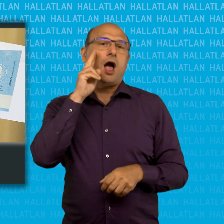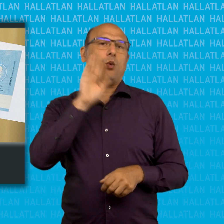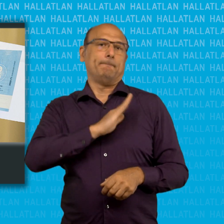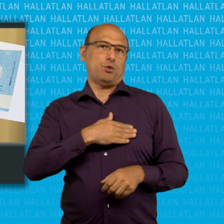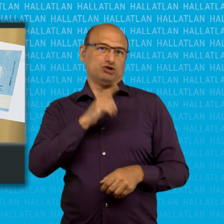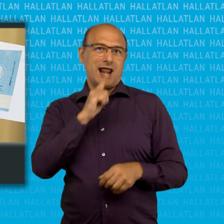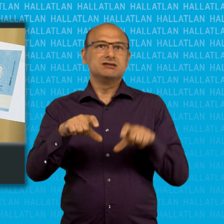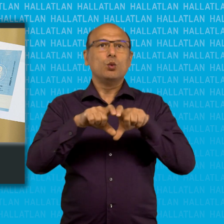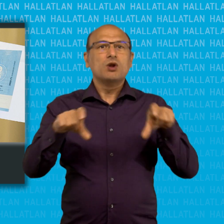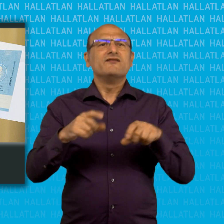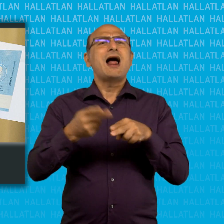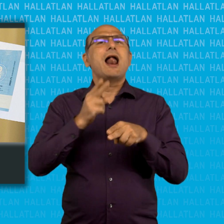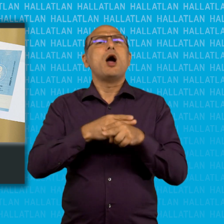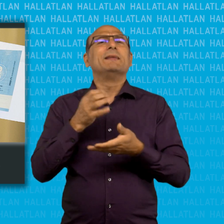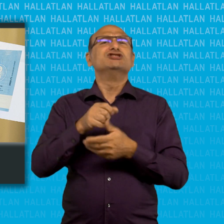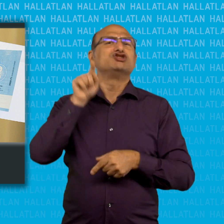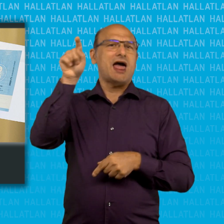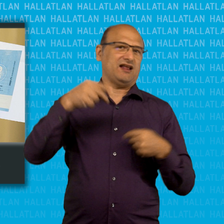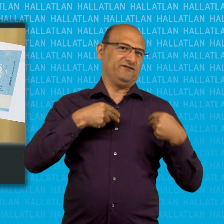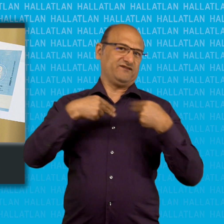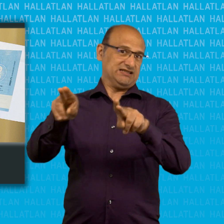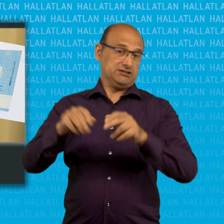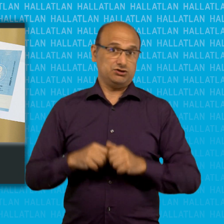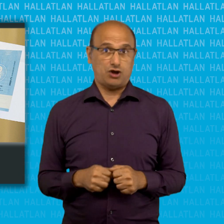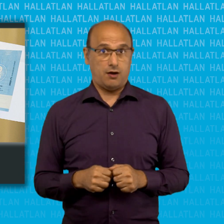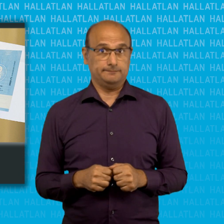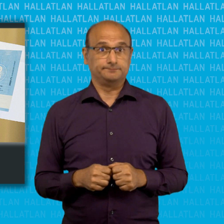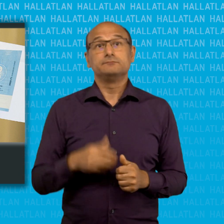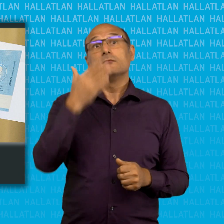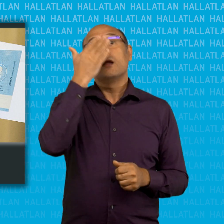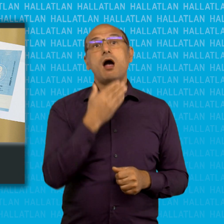a megadott időt követően a posta visszaküldi az utalványokat a Magyar Államkincstárnak.